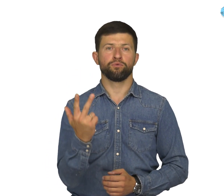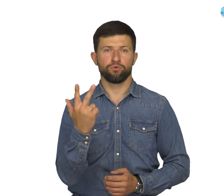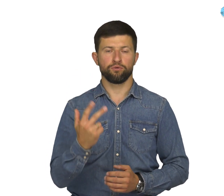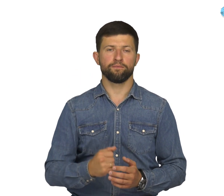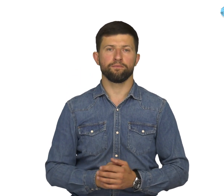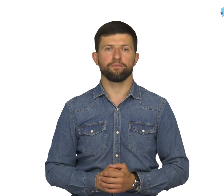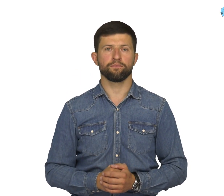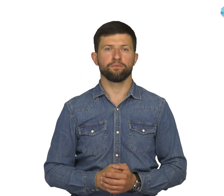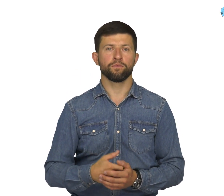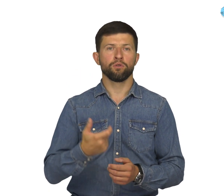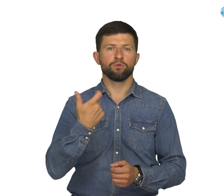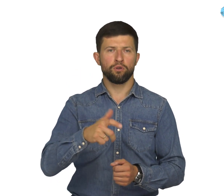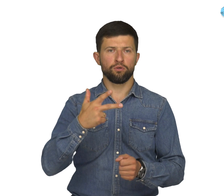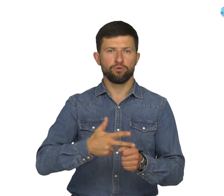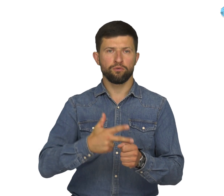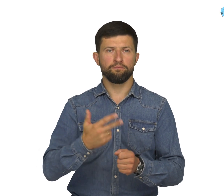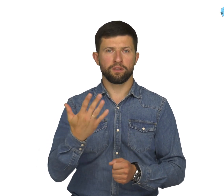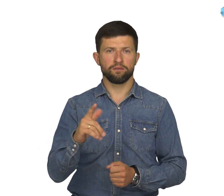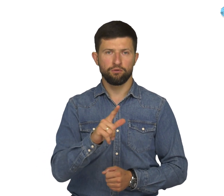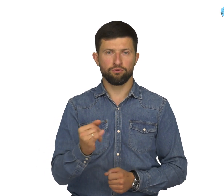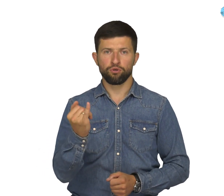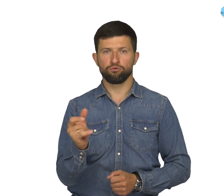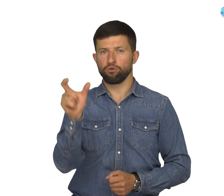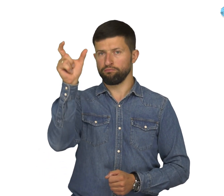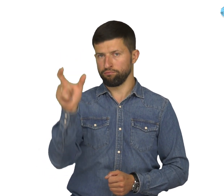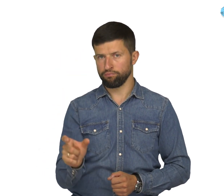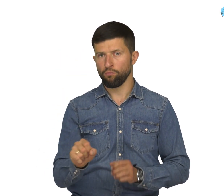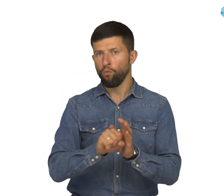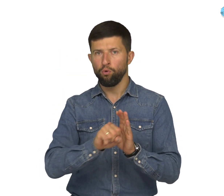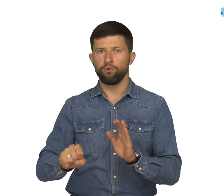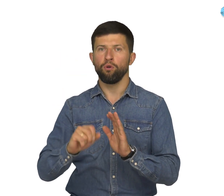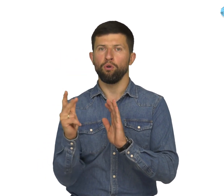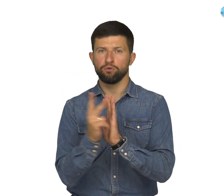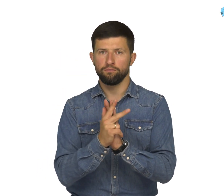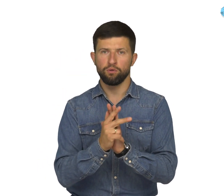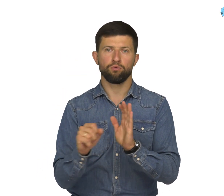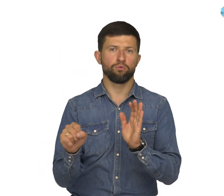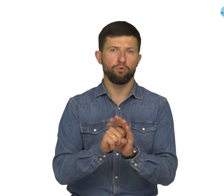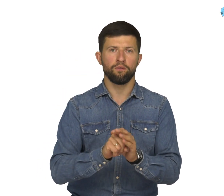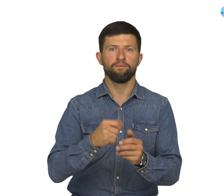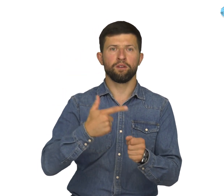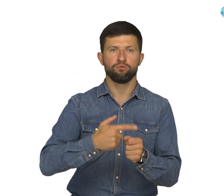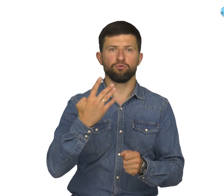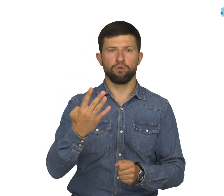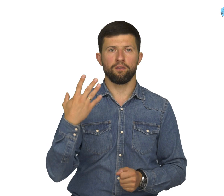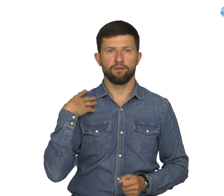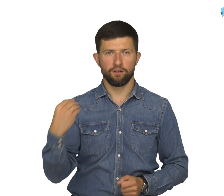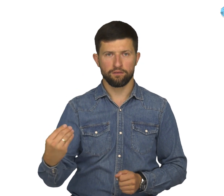Trzy – 135,00 zł na dziecko w wieku powyżej 18 roku życia do ukończenia 24 roku życia.